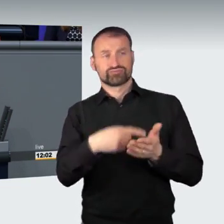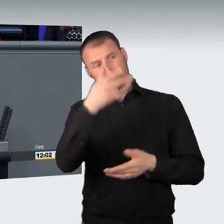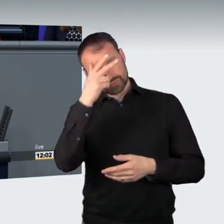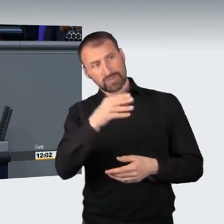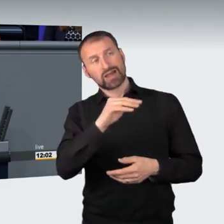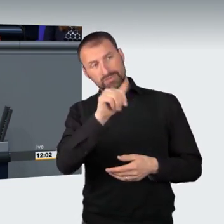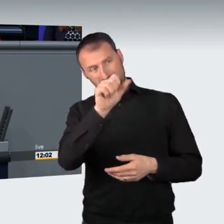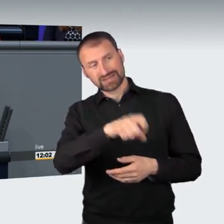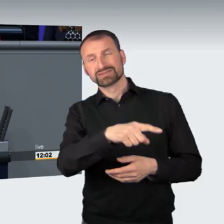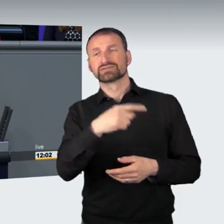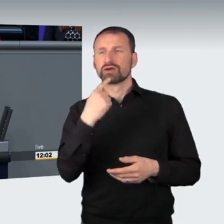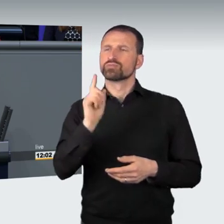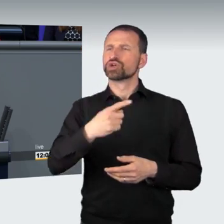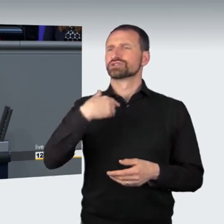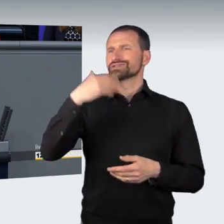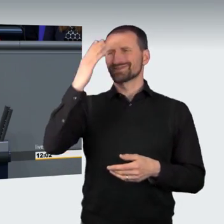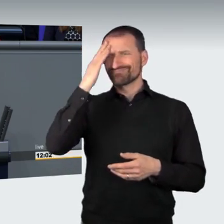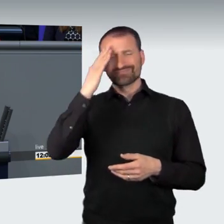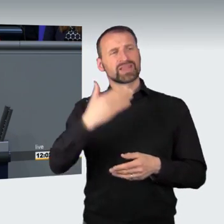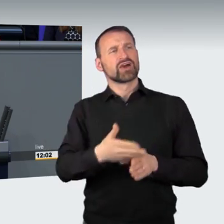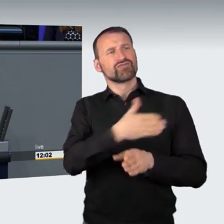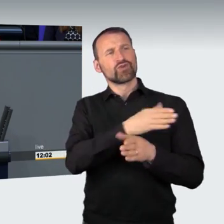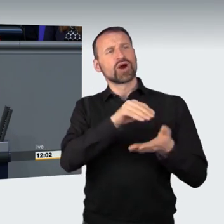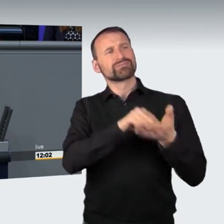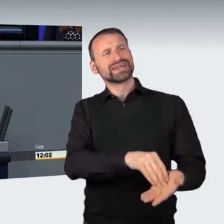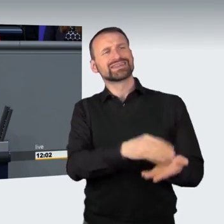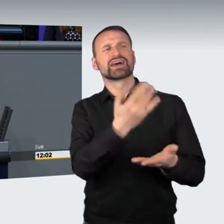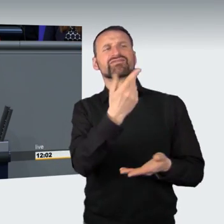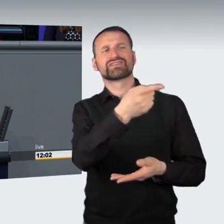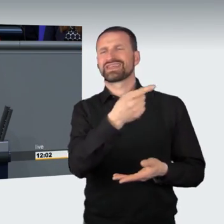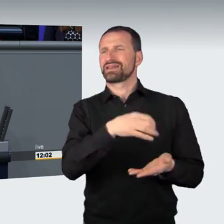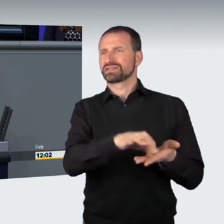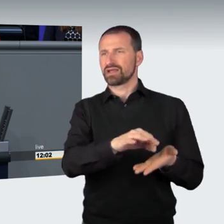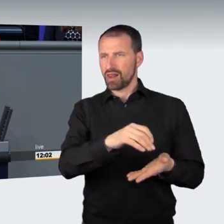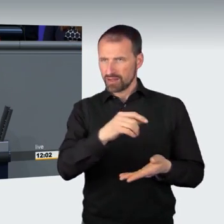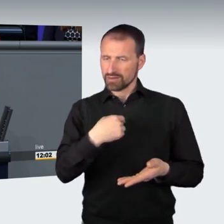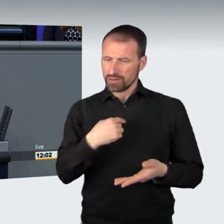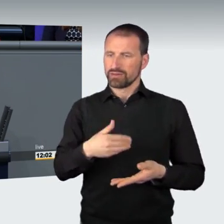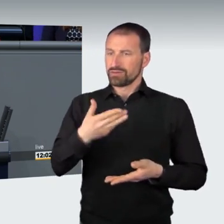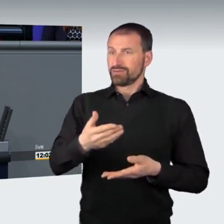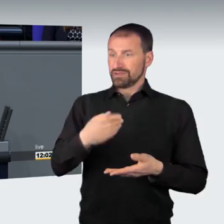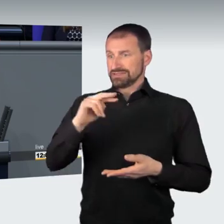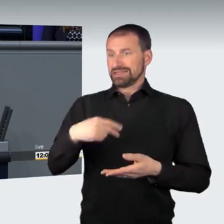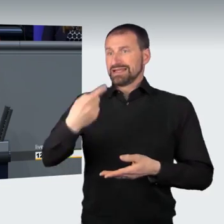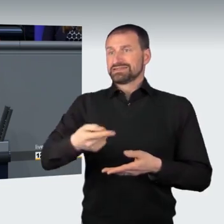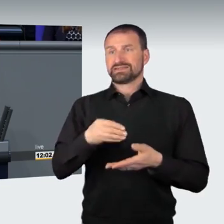Aber das reicht leider als Nachbesserung bei weitem nicht aus, wenn die Mietpreisbremse wirklich funktionieren soll.